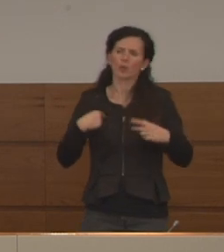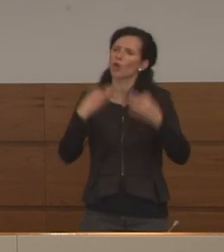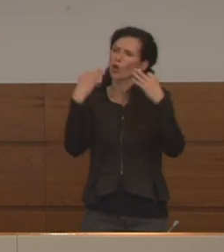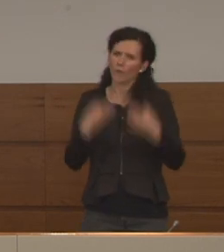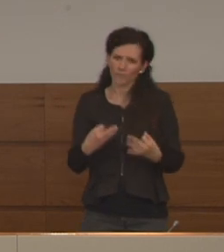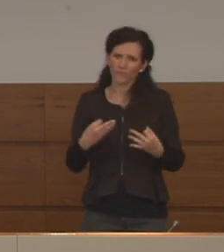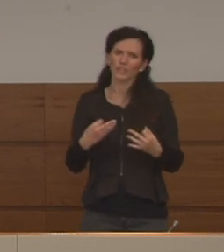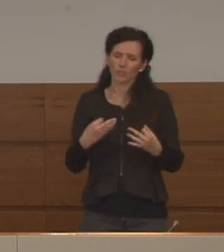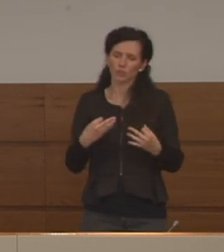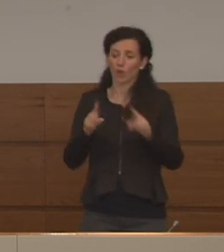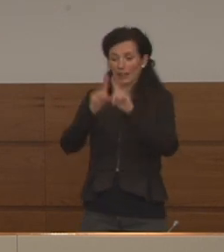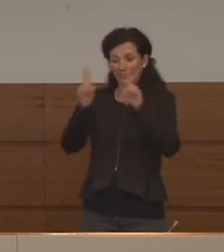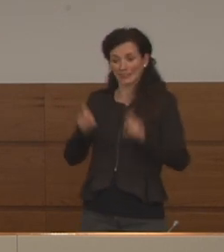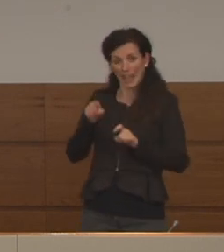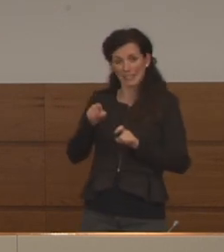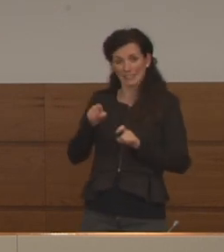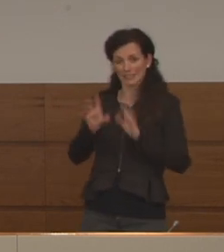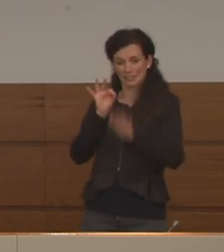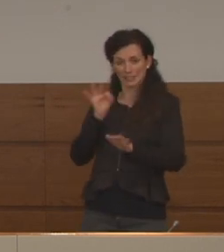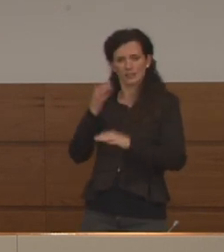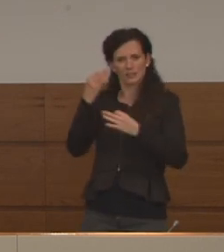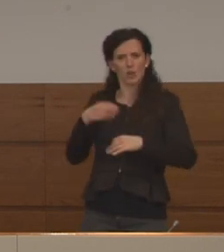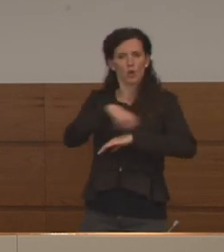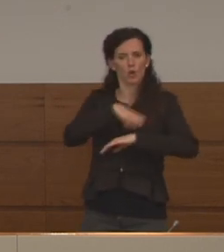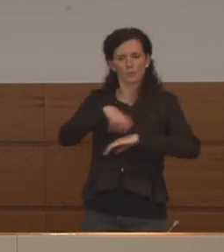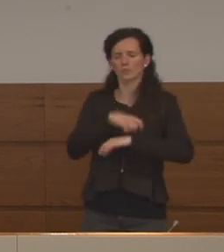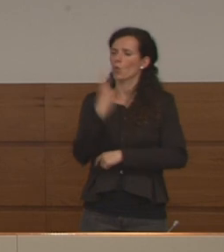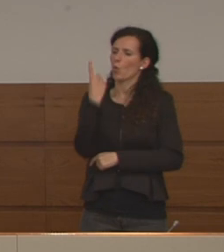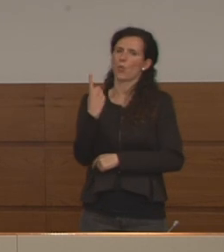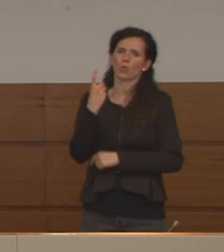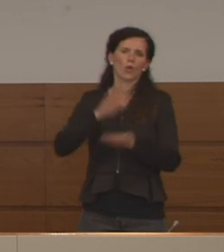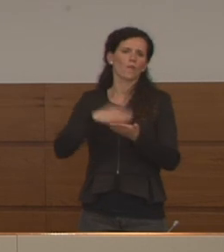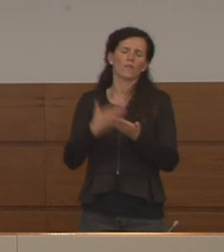identificato dal Commissario sarà uno per tutta l'Italia. Verrà adottato e